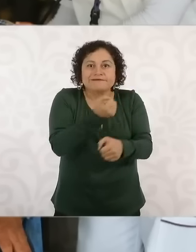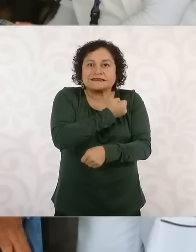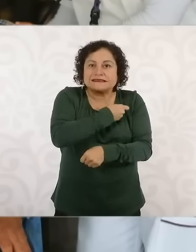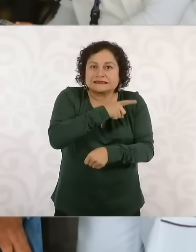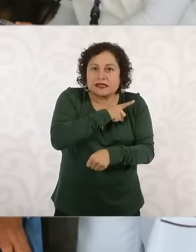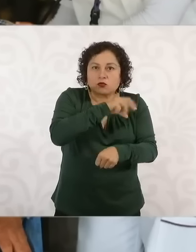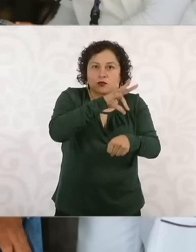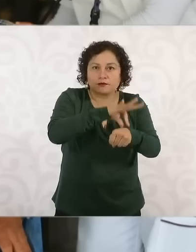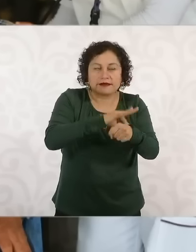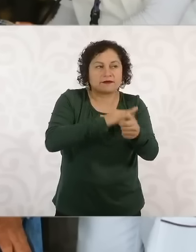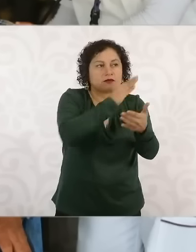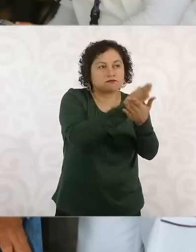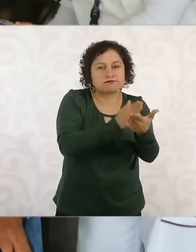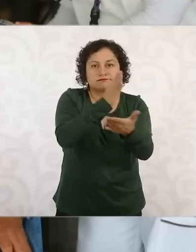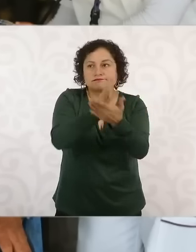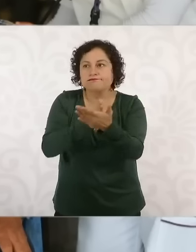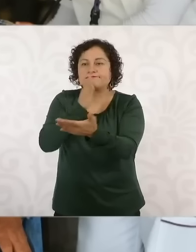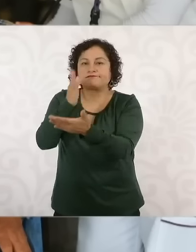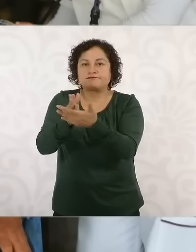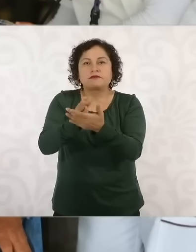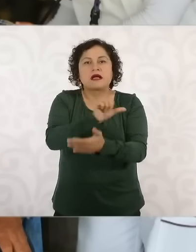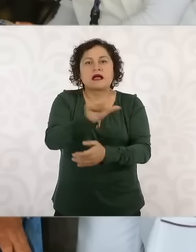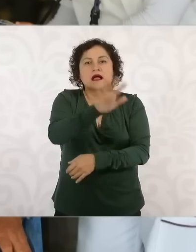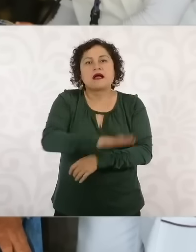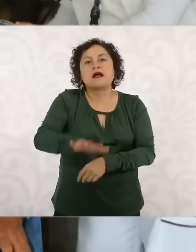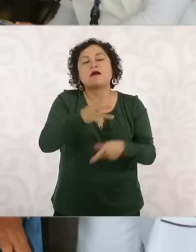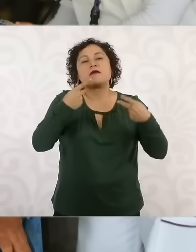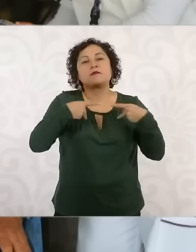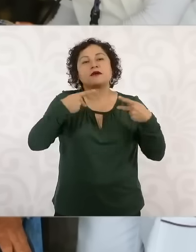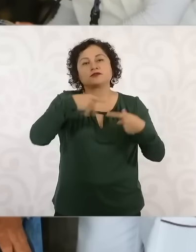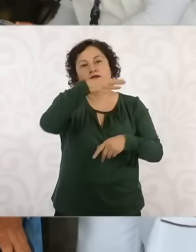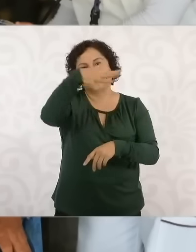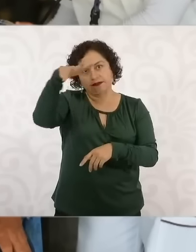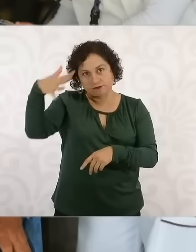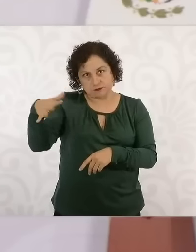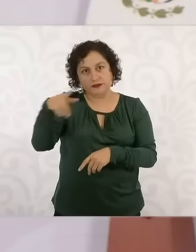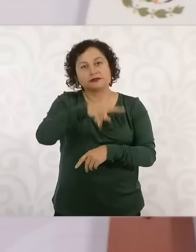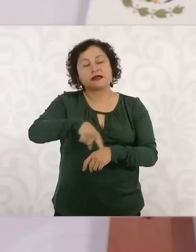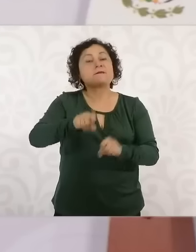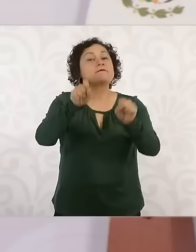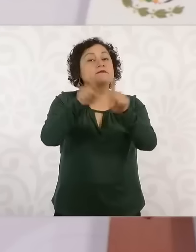gratuita a los adultos mayores y a las personas con discapacidad. Iniciaremos